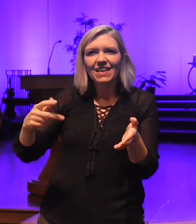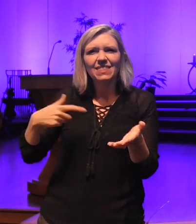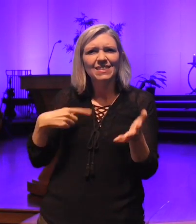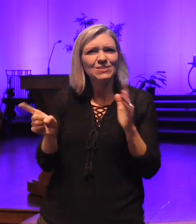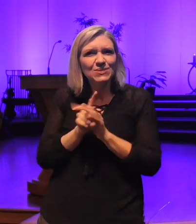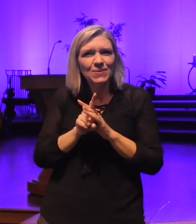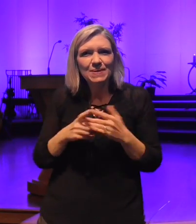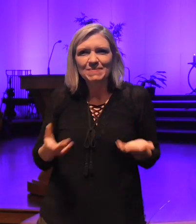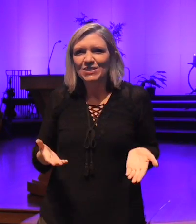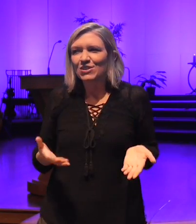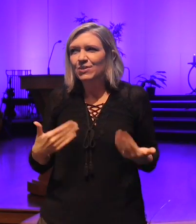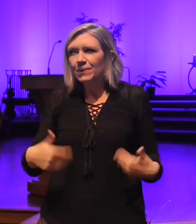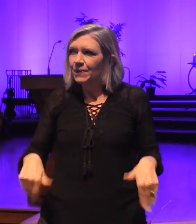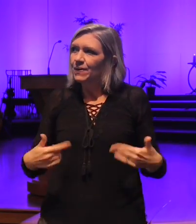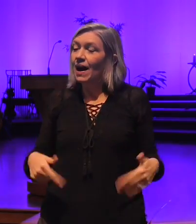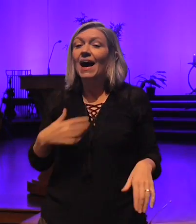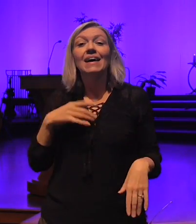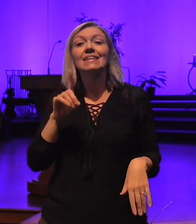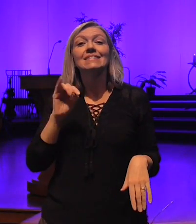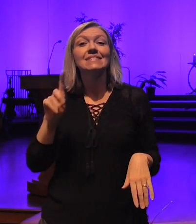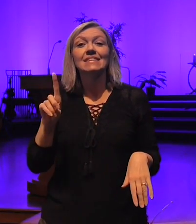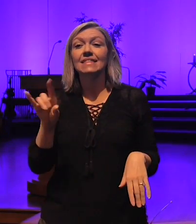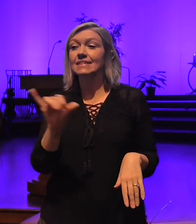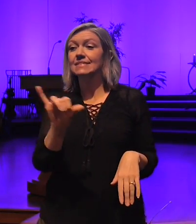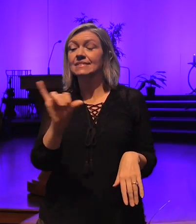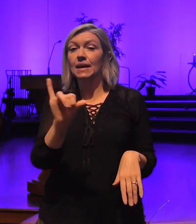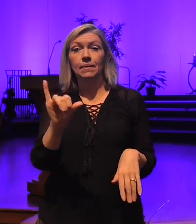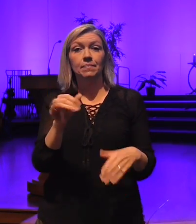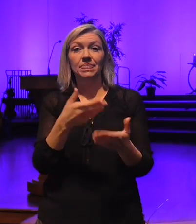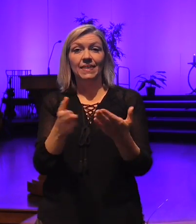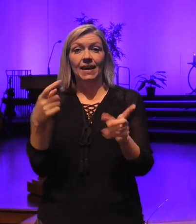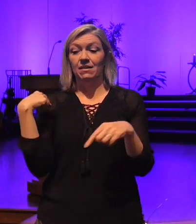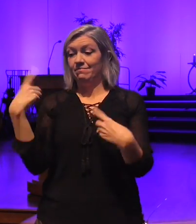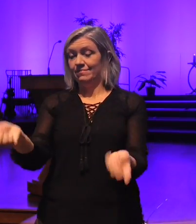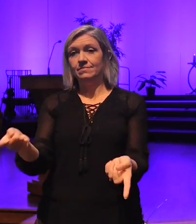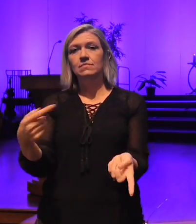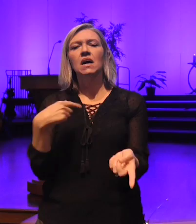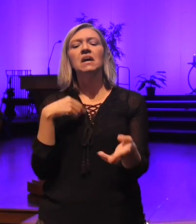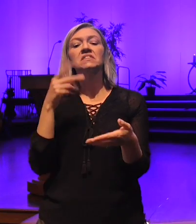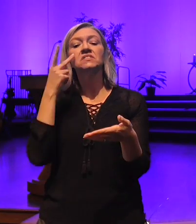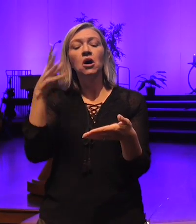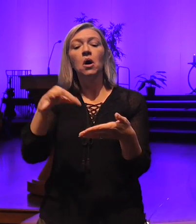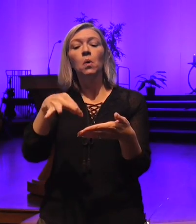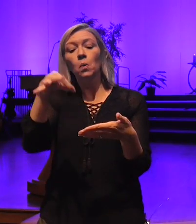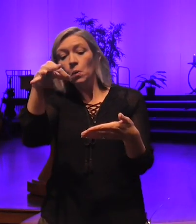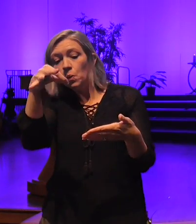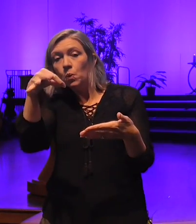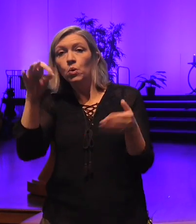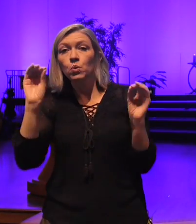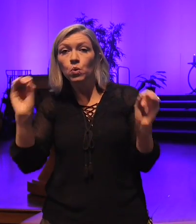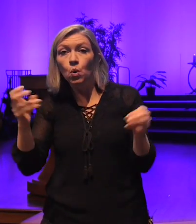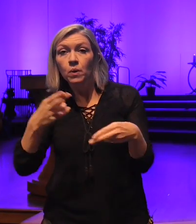aquí e hice exactamente lo que te dije que haría vi que era Anónimo no dio todo lo